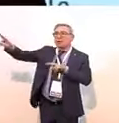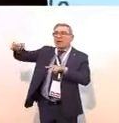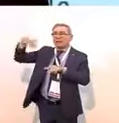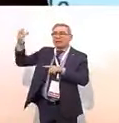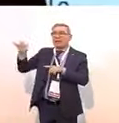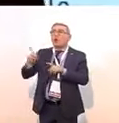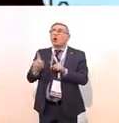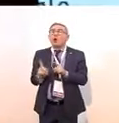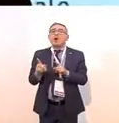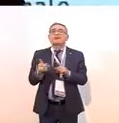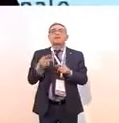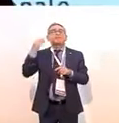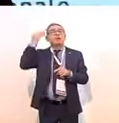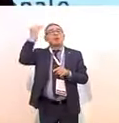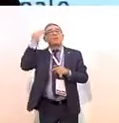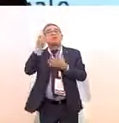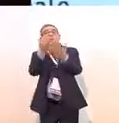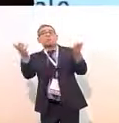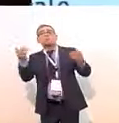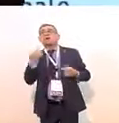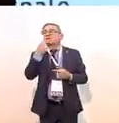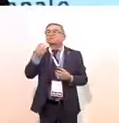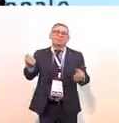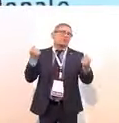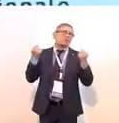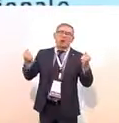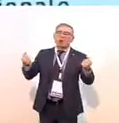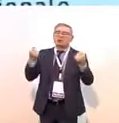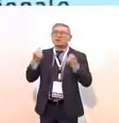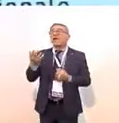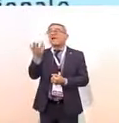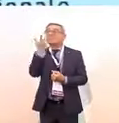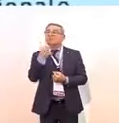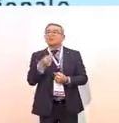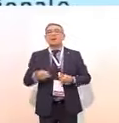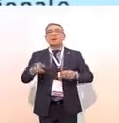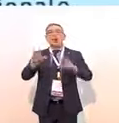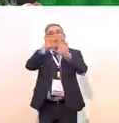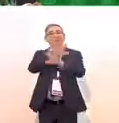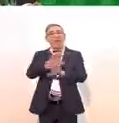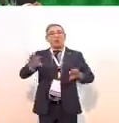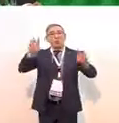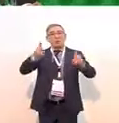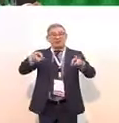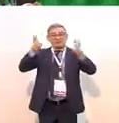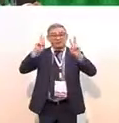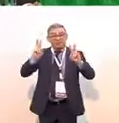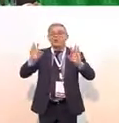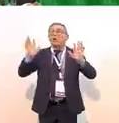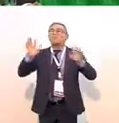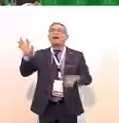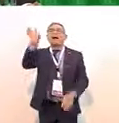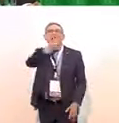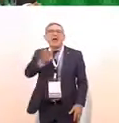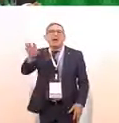pubblica noi diciamo con forza che sì, vogliamo più Europa, ma non l’Europa della tecnocrazia